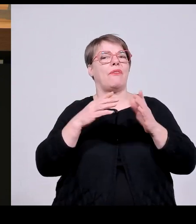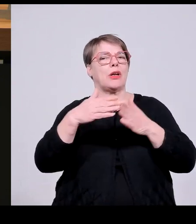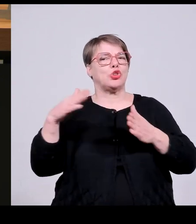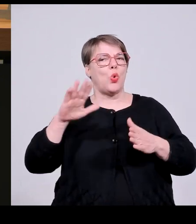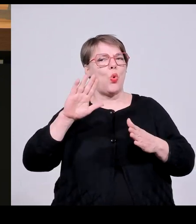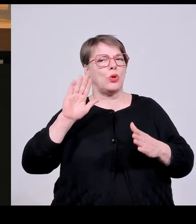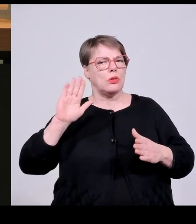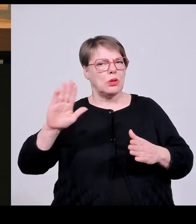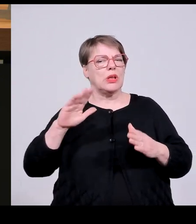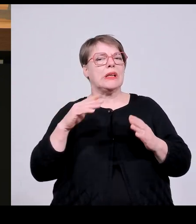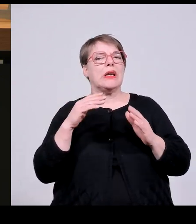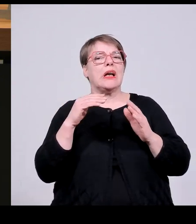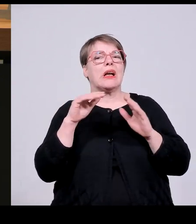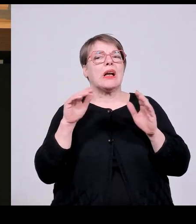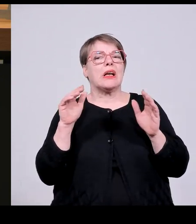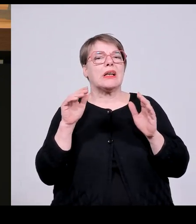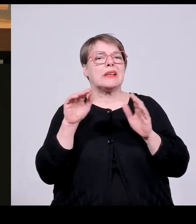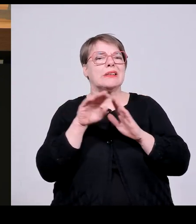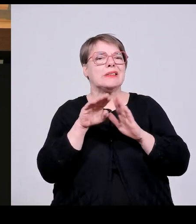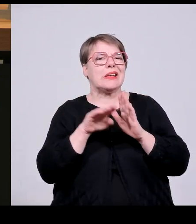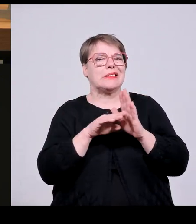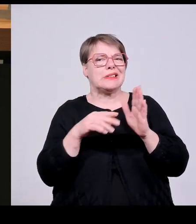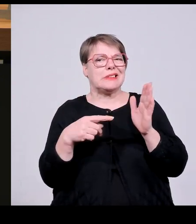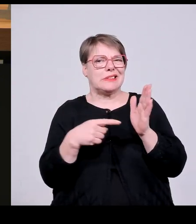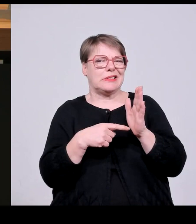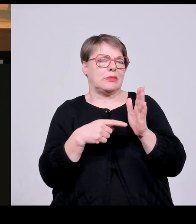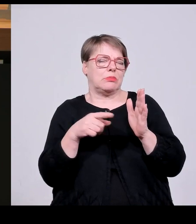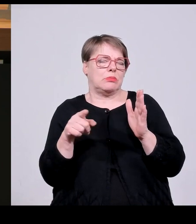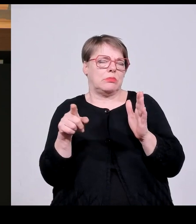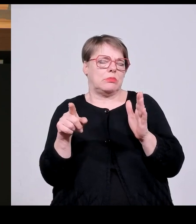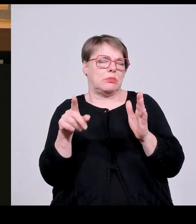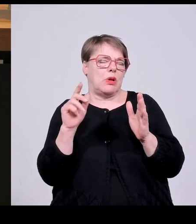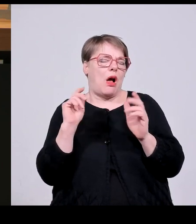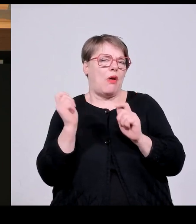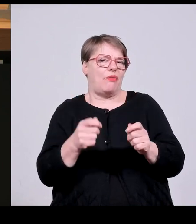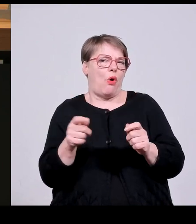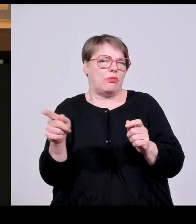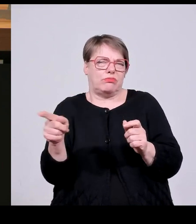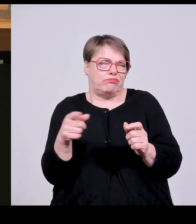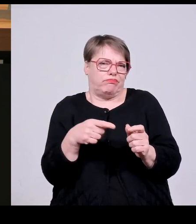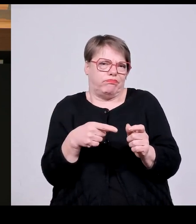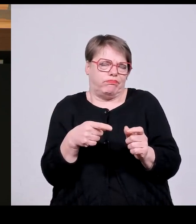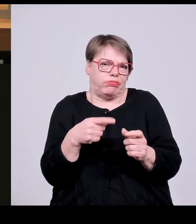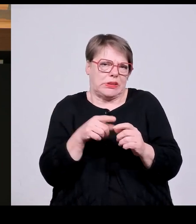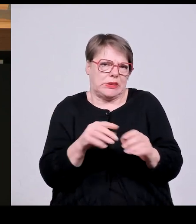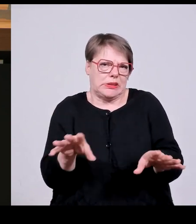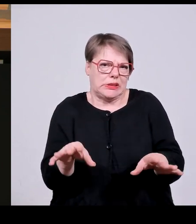Antrag bestimmen, nicht funktioniert. Wenn der AfD dieses Thema wirklich wichtig wäre, hätte sie in der